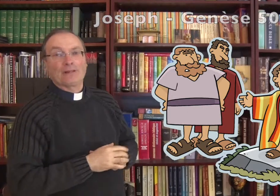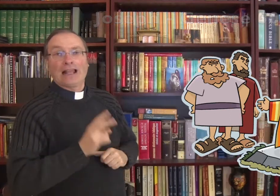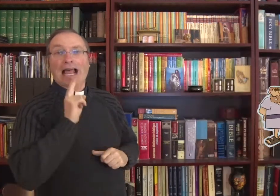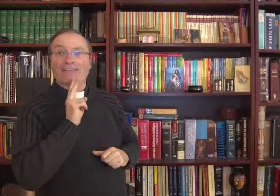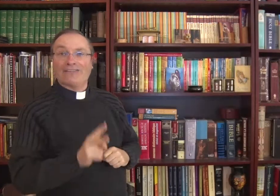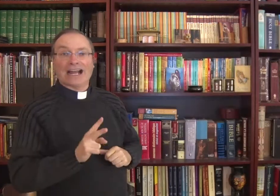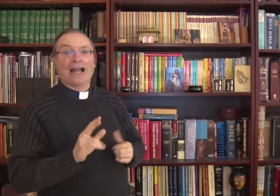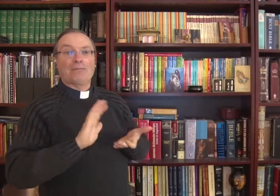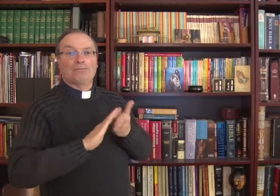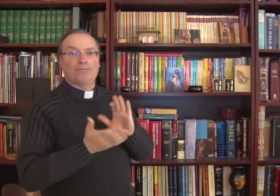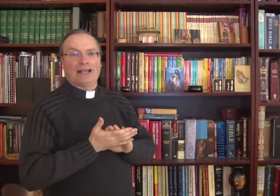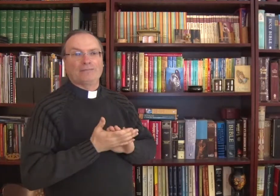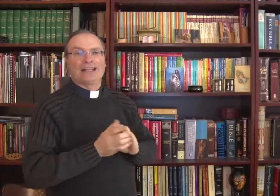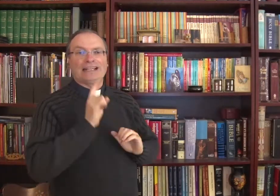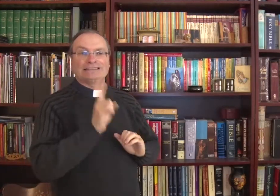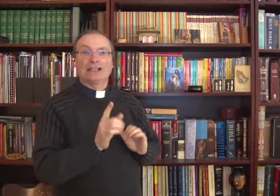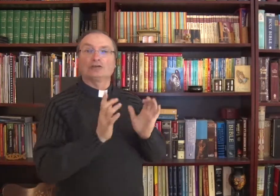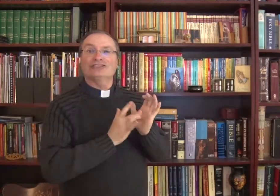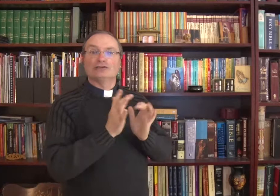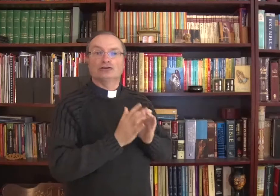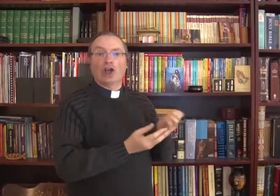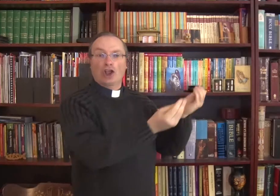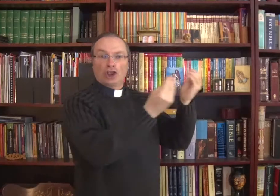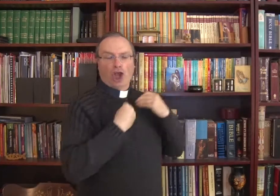La vraie paix est celle que Jésus donne,